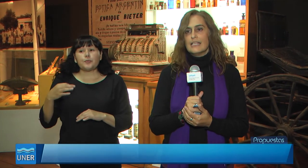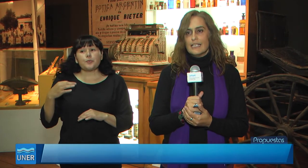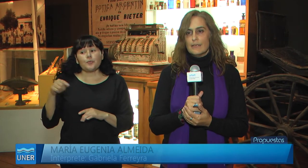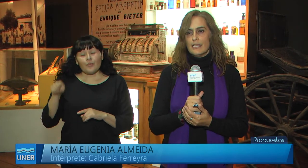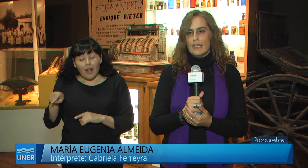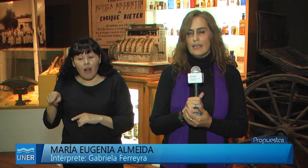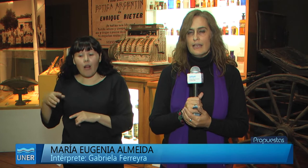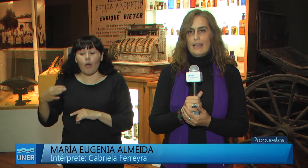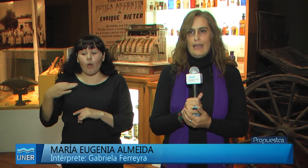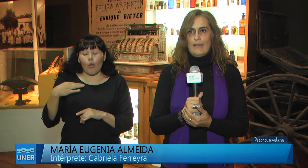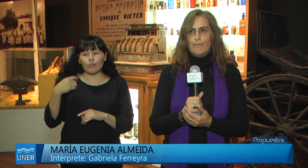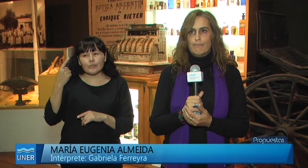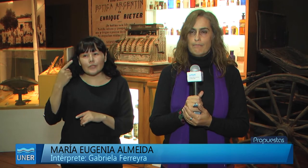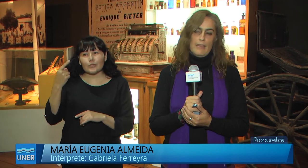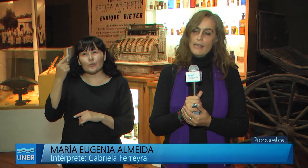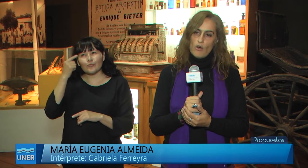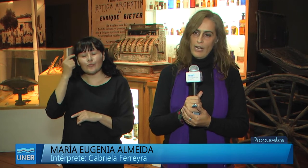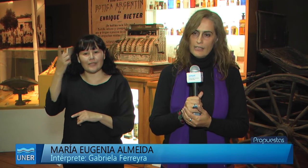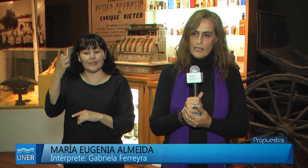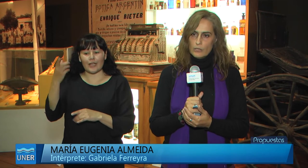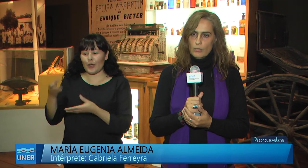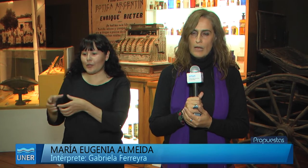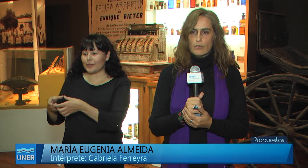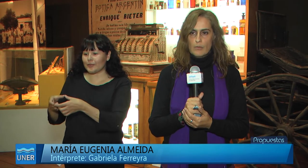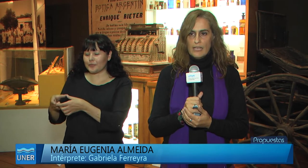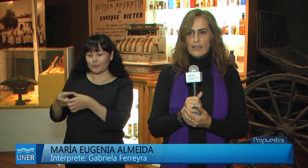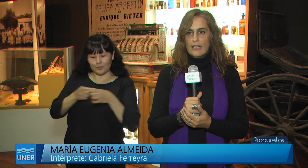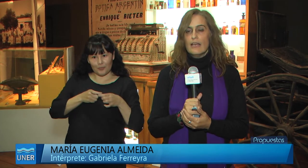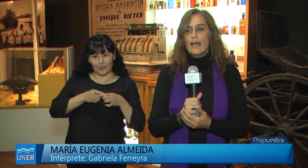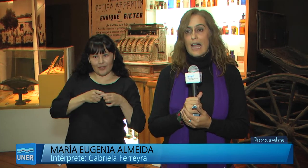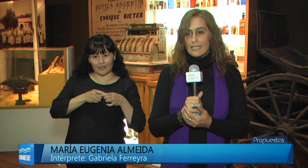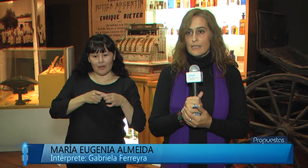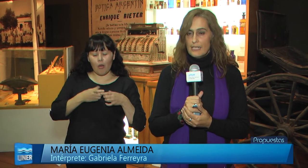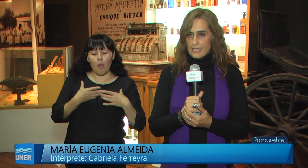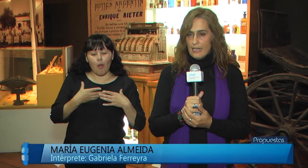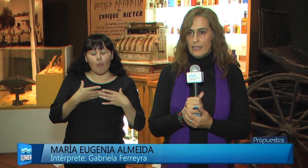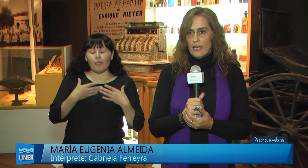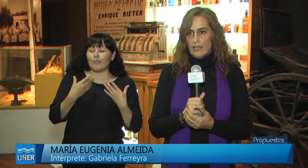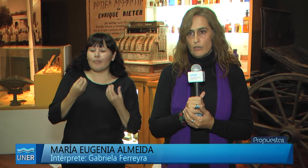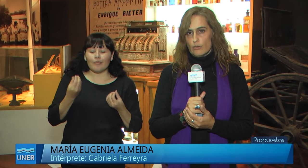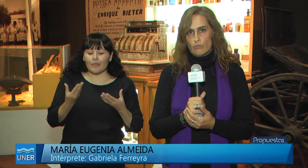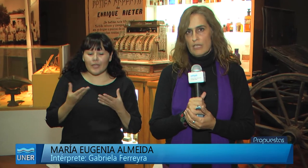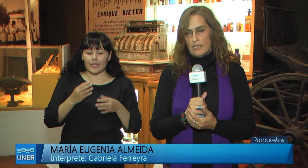la iniciativa de pedirnos a la tecnicatura la posibilidad de accesibilizar una serie